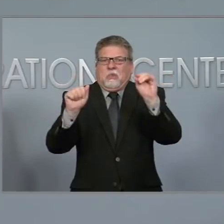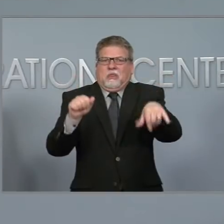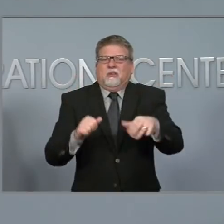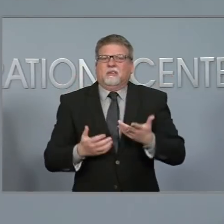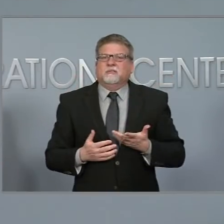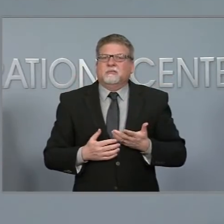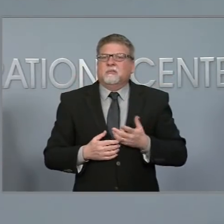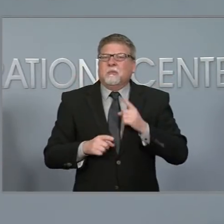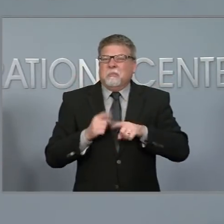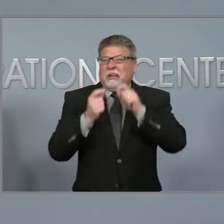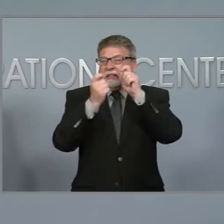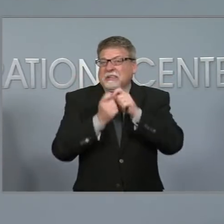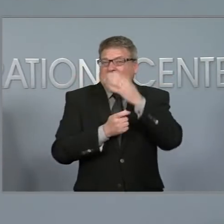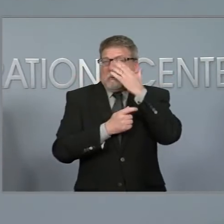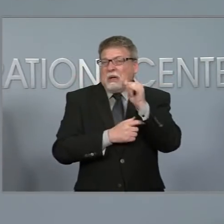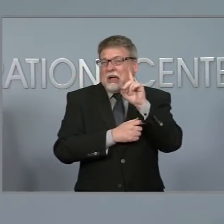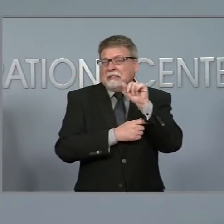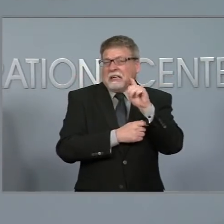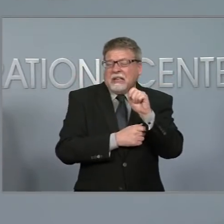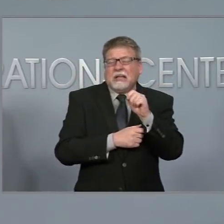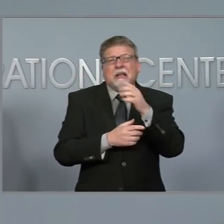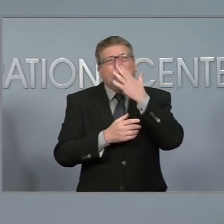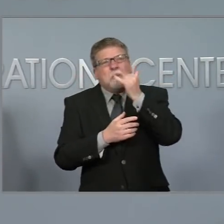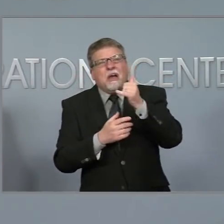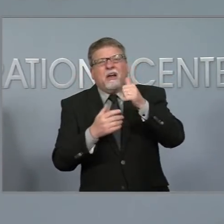local, ya